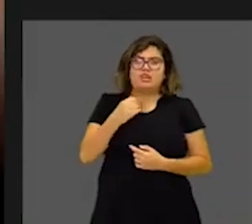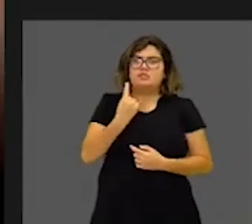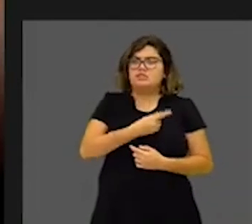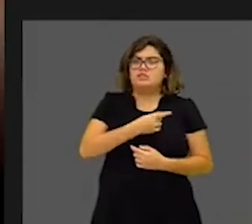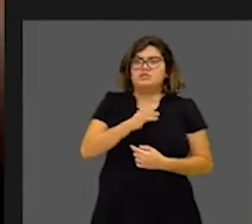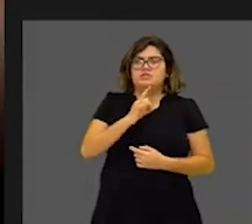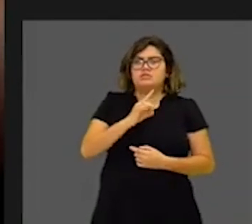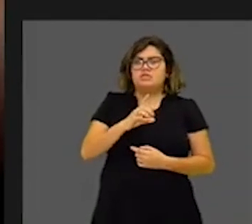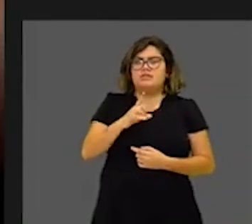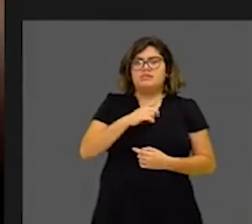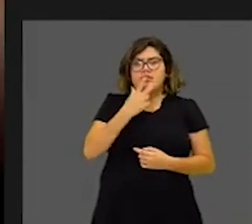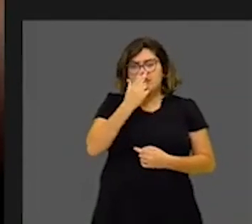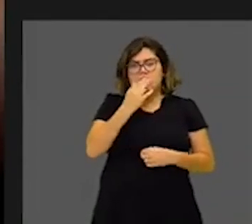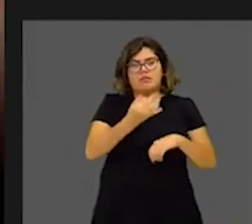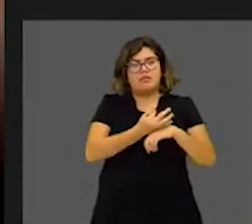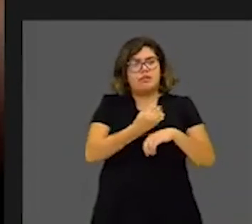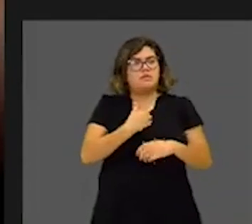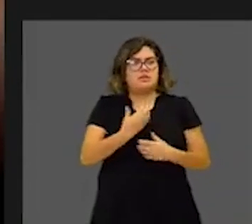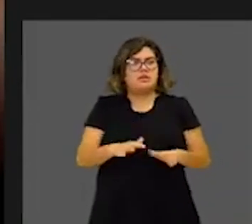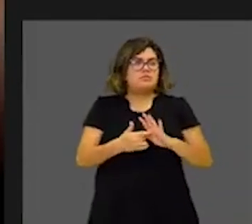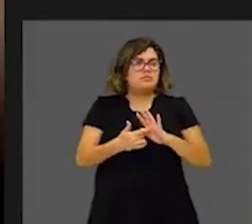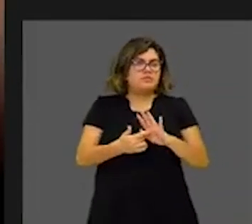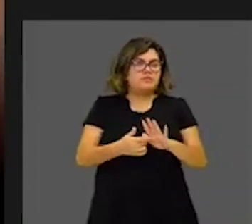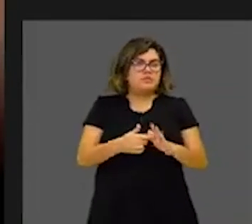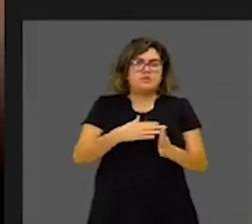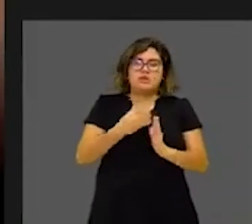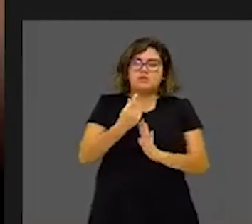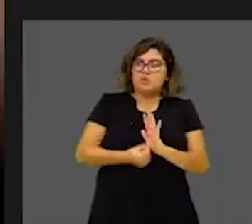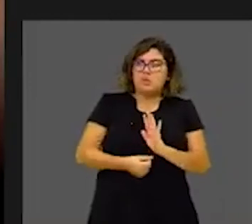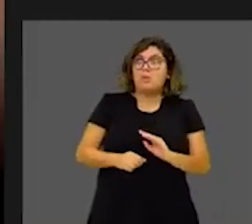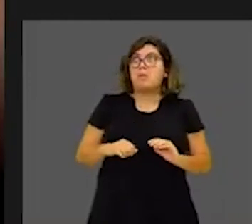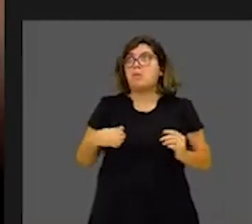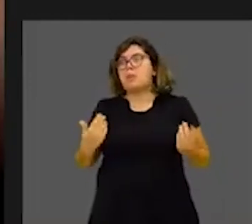na resistência à eu não quero mostrar as minhas contas ou então né eu até entendo a questão o